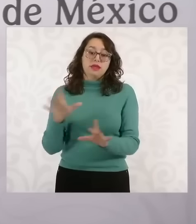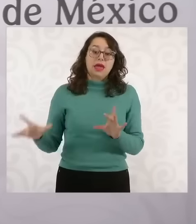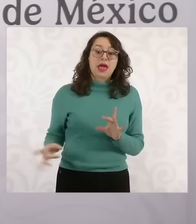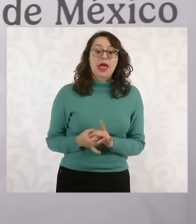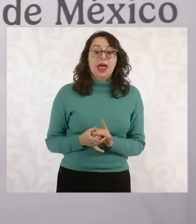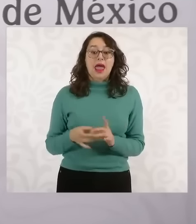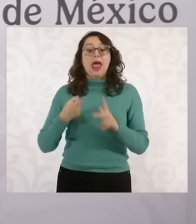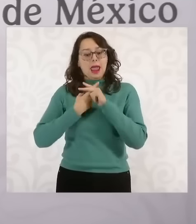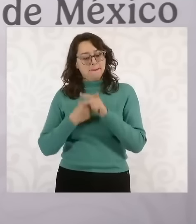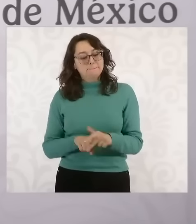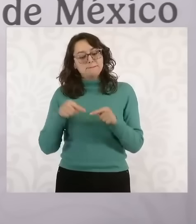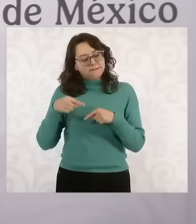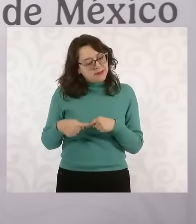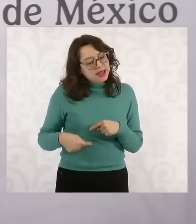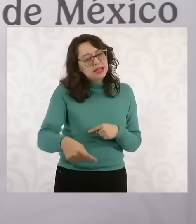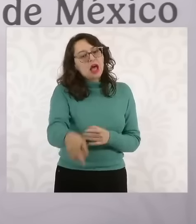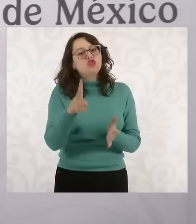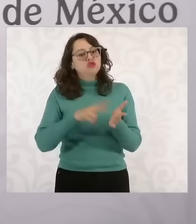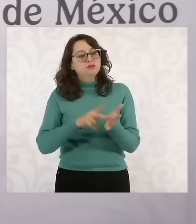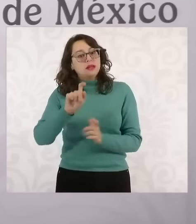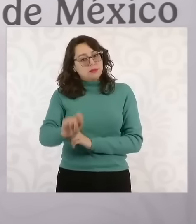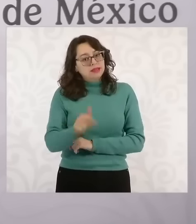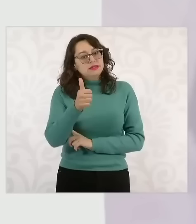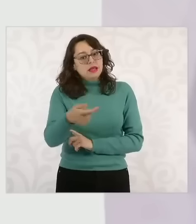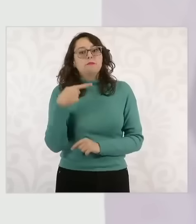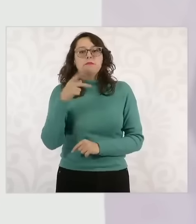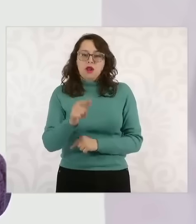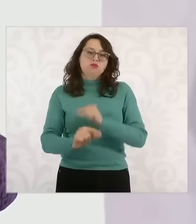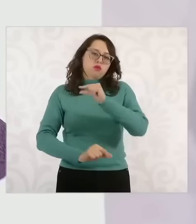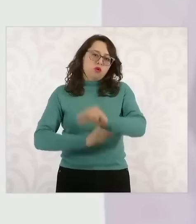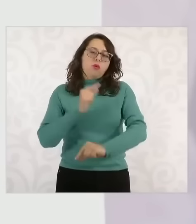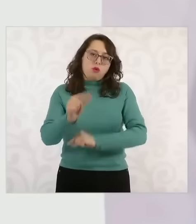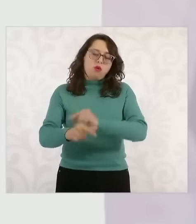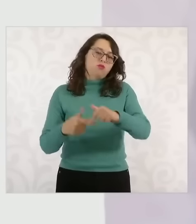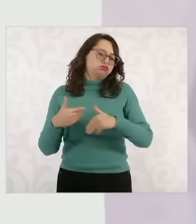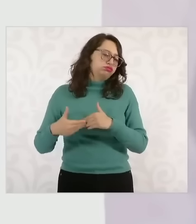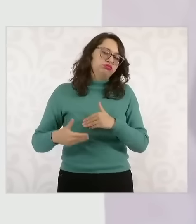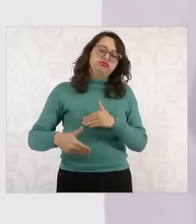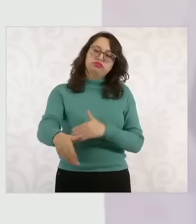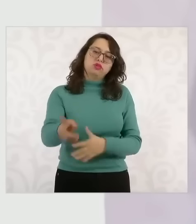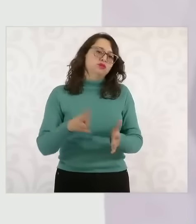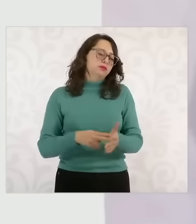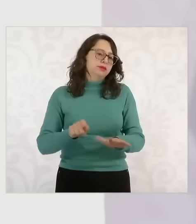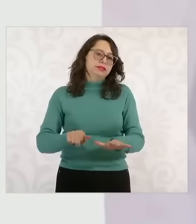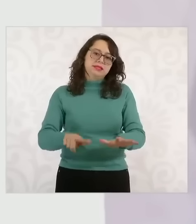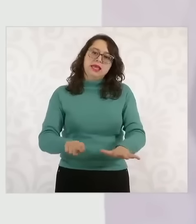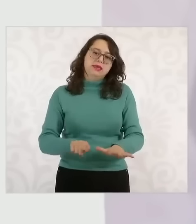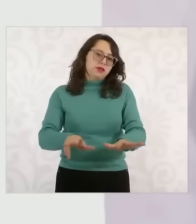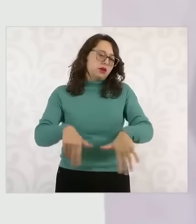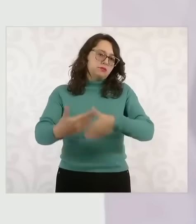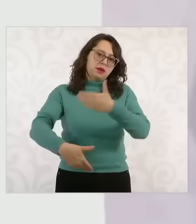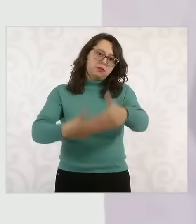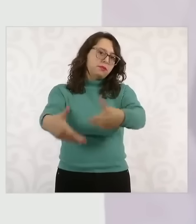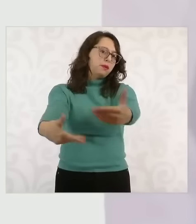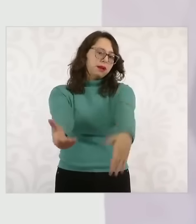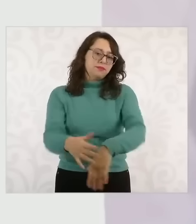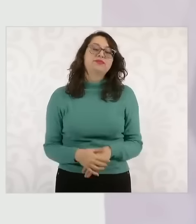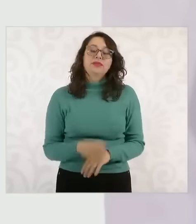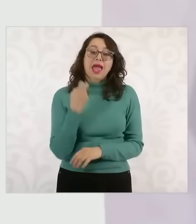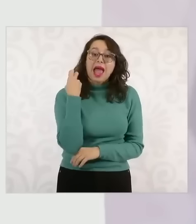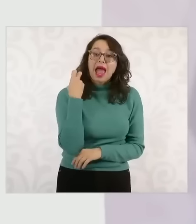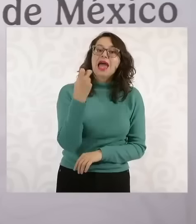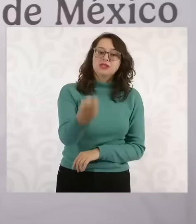el 2026 y va a continuar todos los años. es entrar pues a un proceso muy efectivo de atención a la